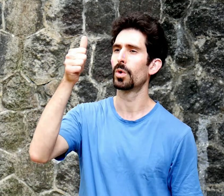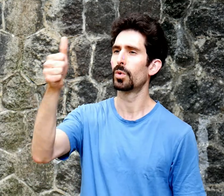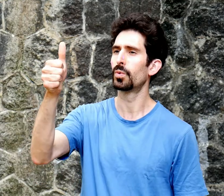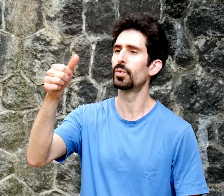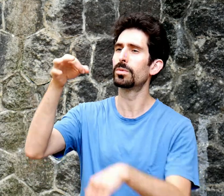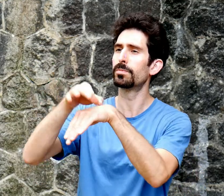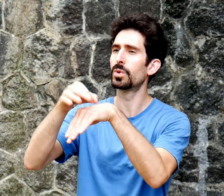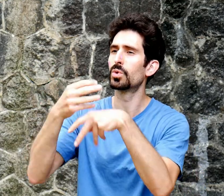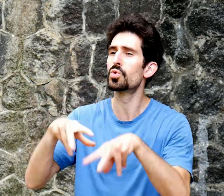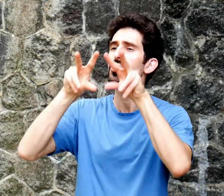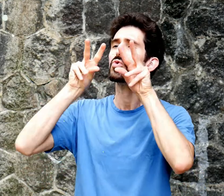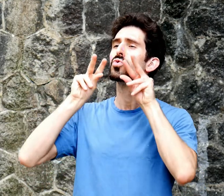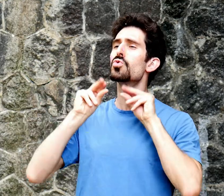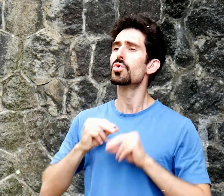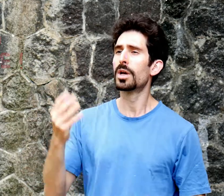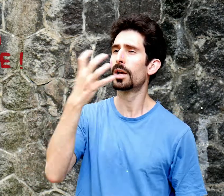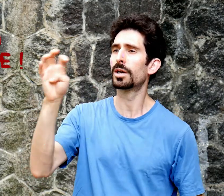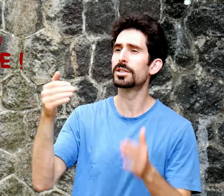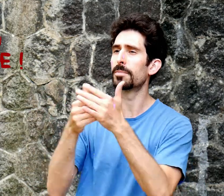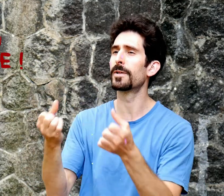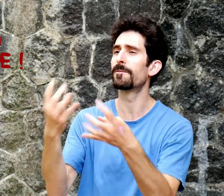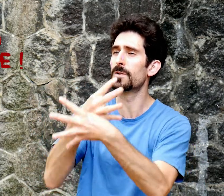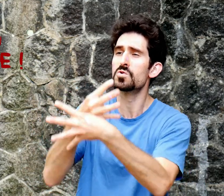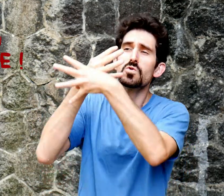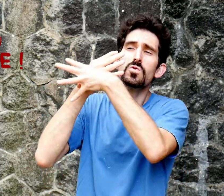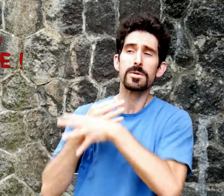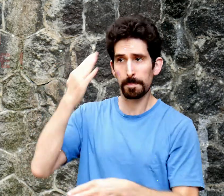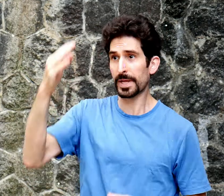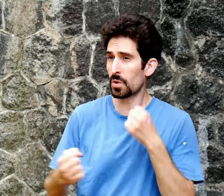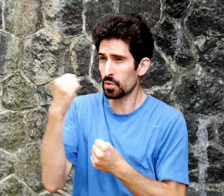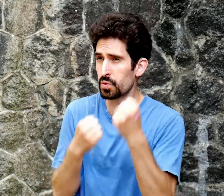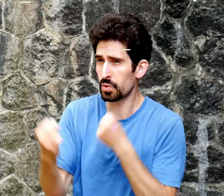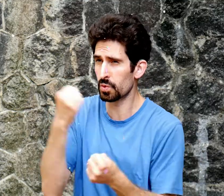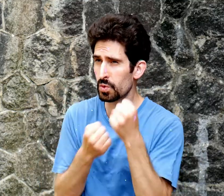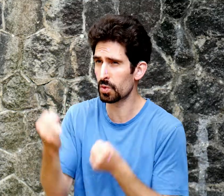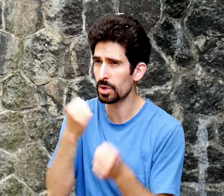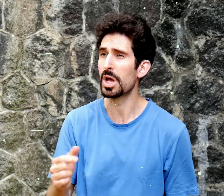Chaque minute, nous inspirons 400.000 virus. Et si tu cours,